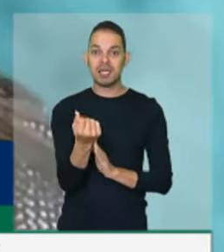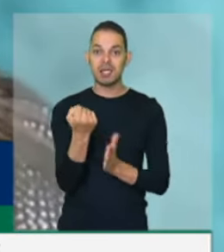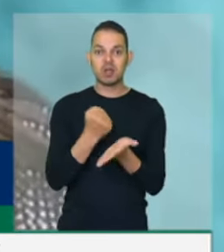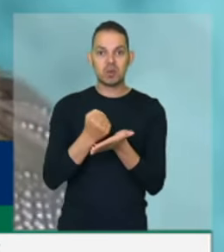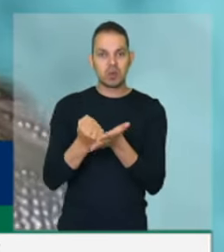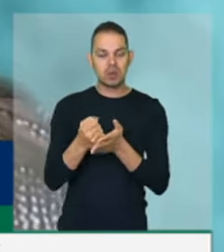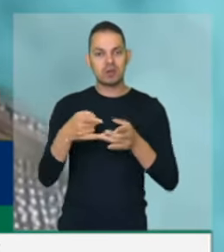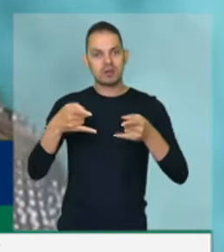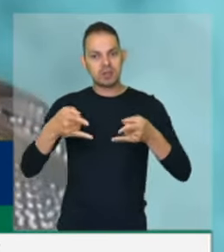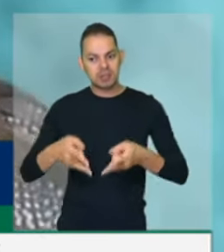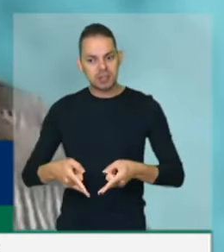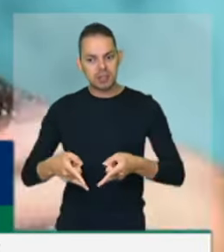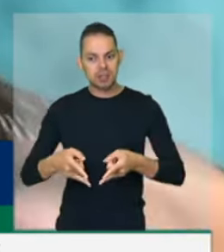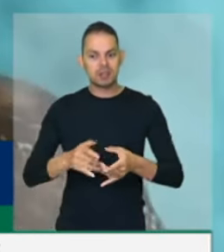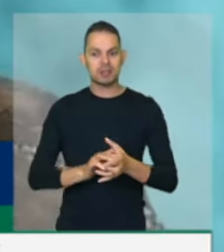LEITOS CONDICIONA O ACEITE TO GESTOR LOCAL, É EMENDA QUE